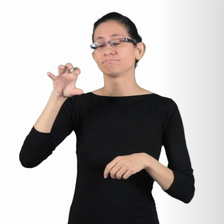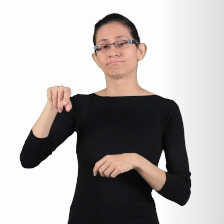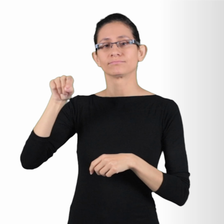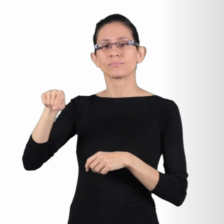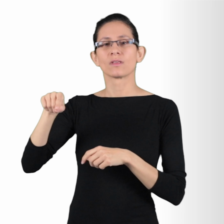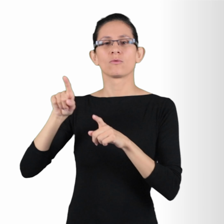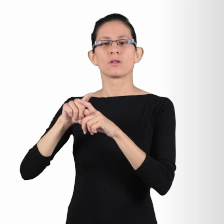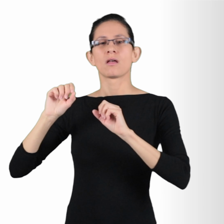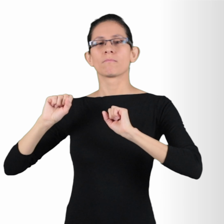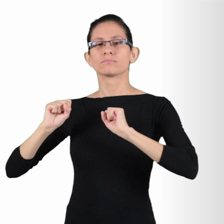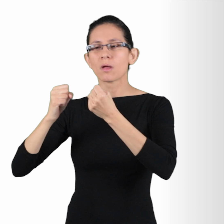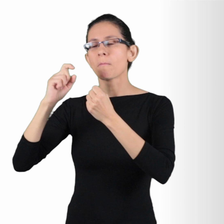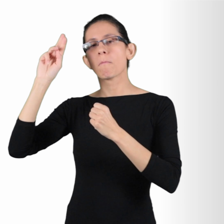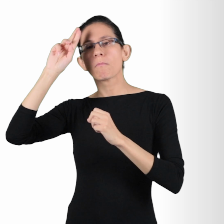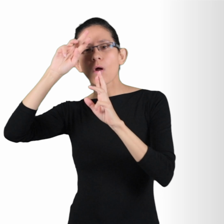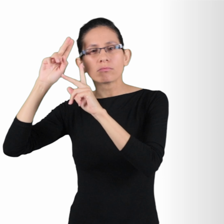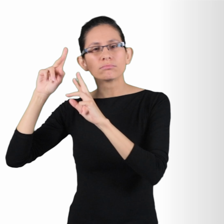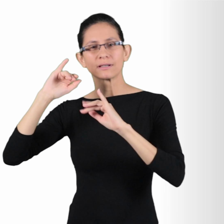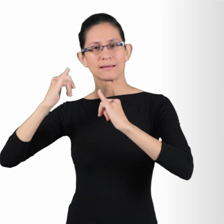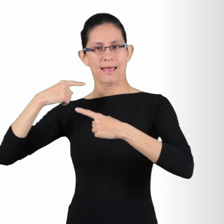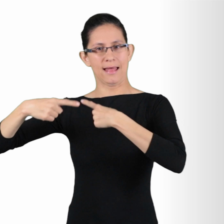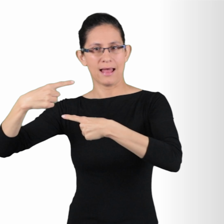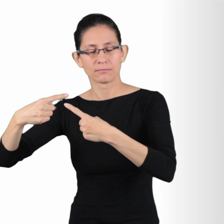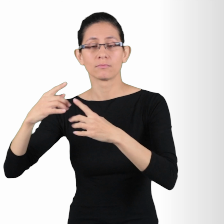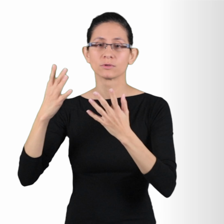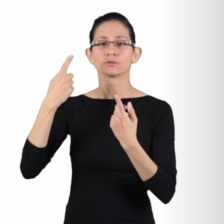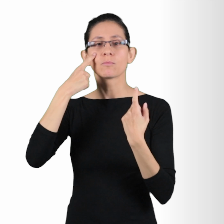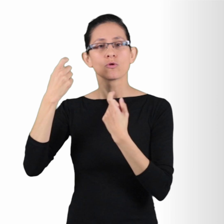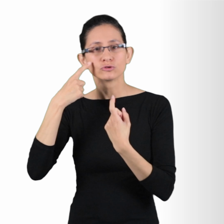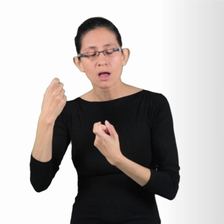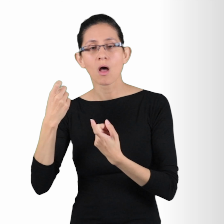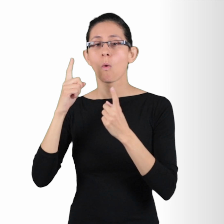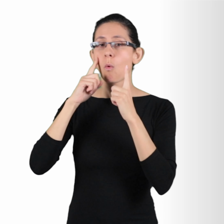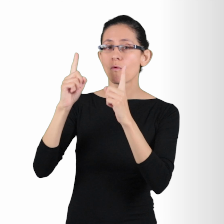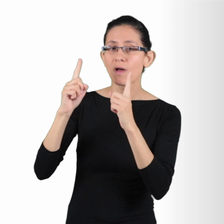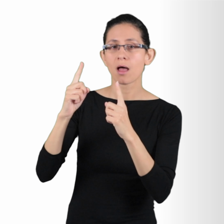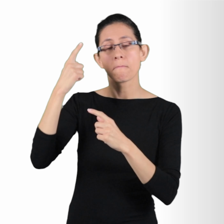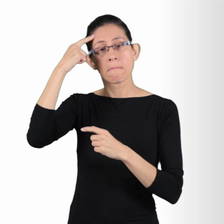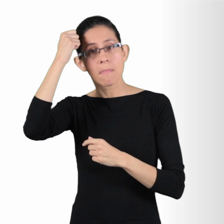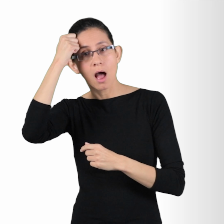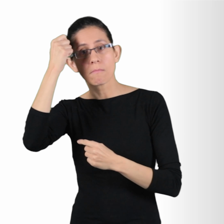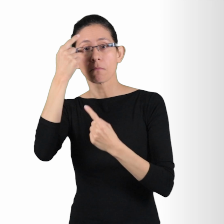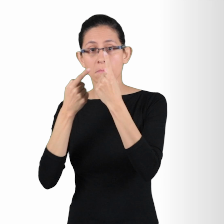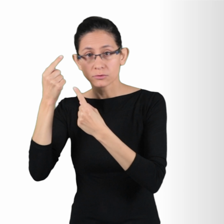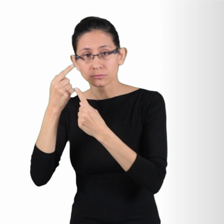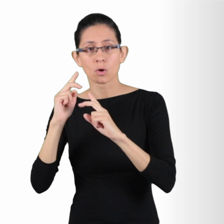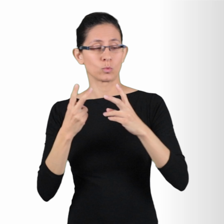działanie procesów poznawczych czyli spostrzeganie, uwaga, pamięć, myślenie